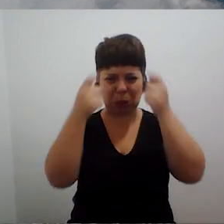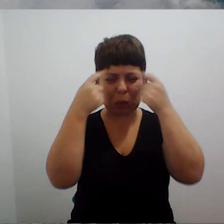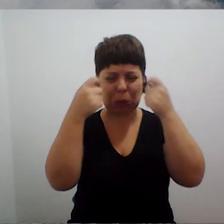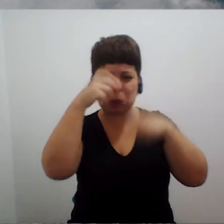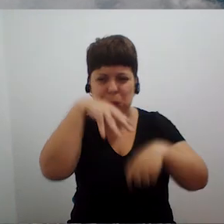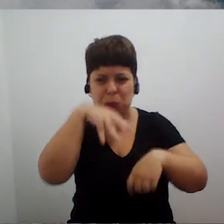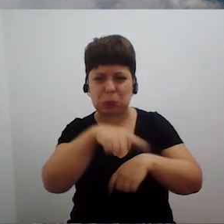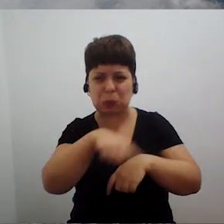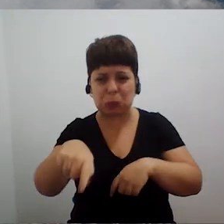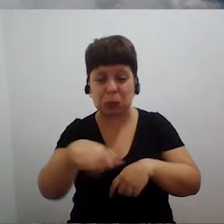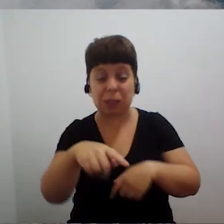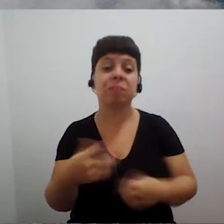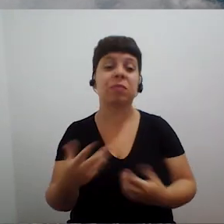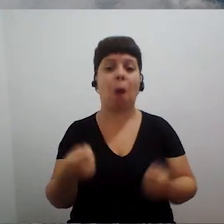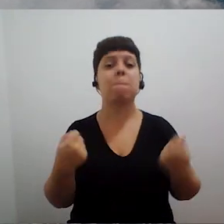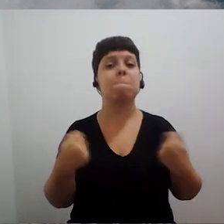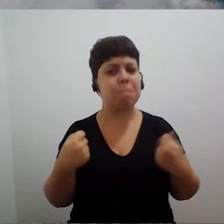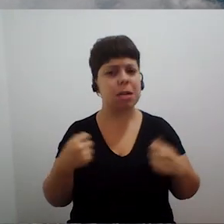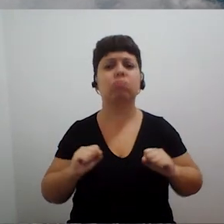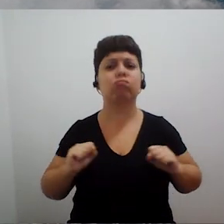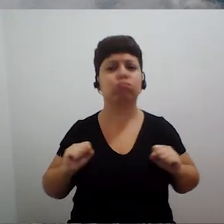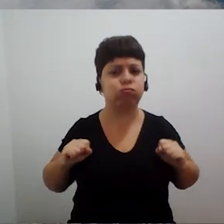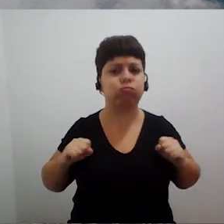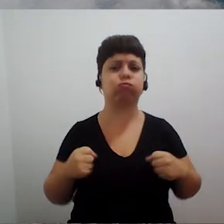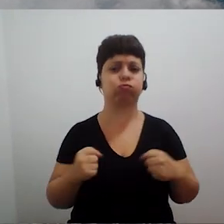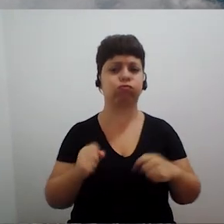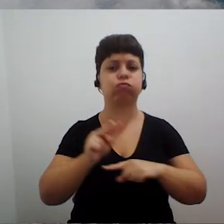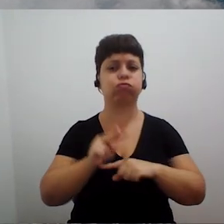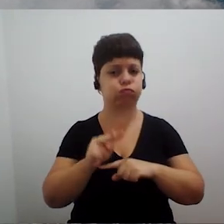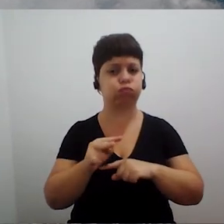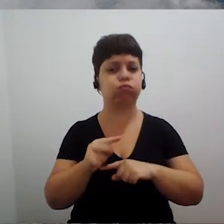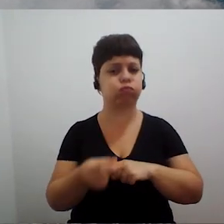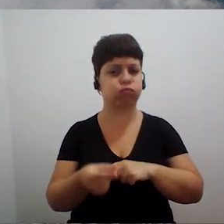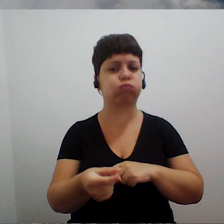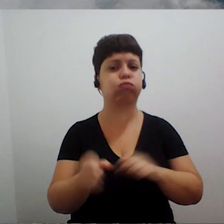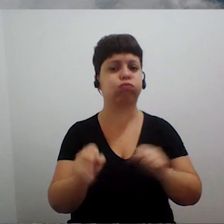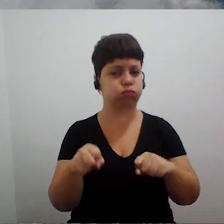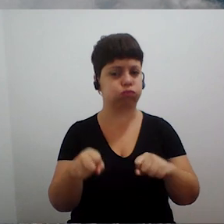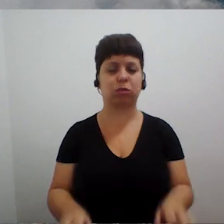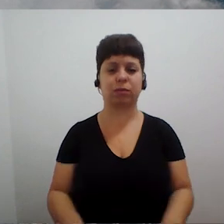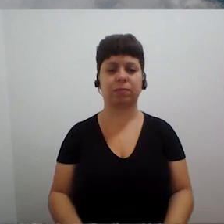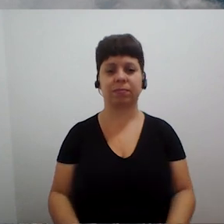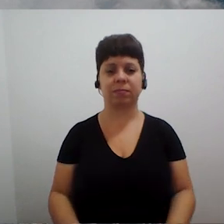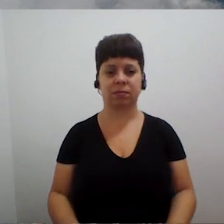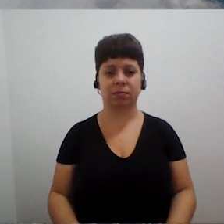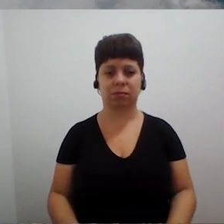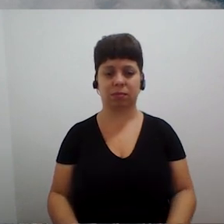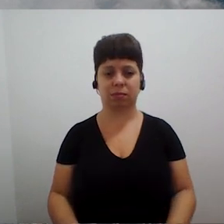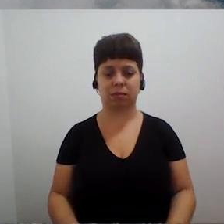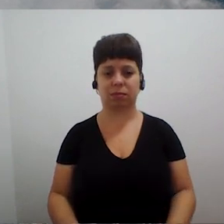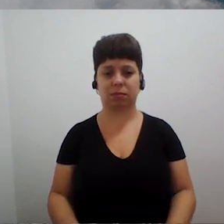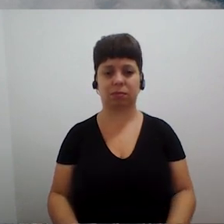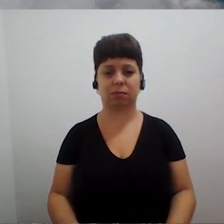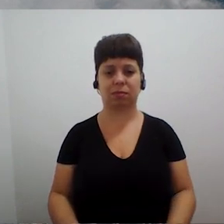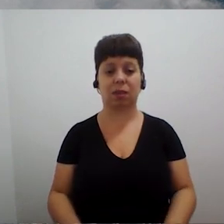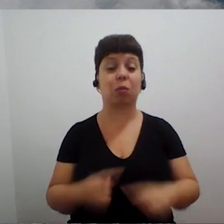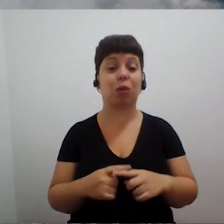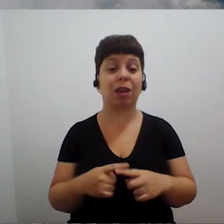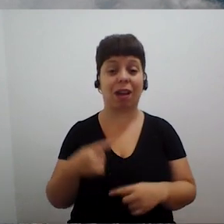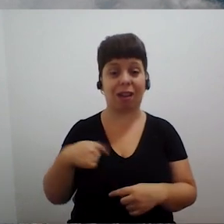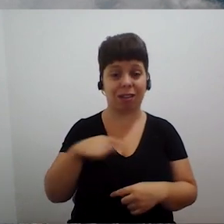a instrução dessa preservação, o que para nós é emocionante nós quando chegamos na beira do